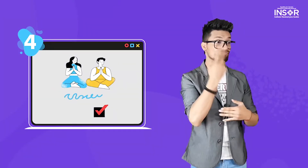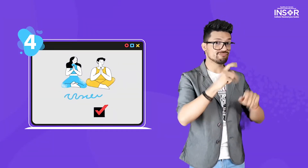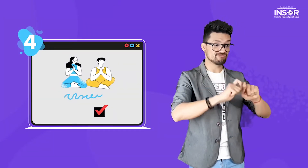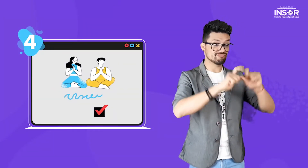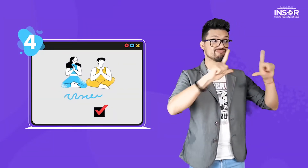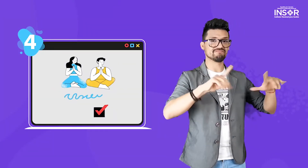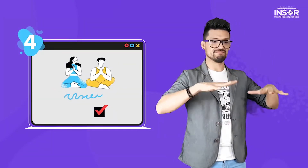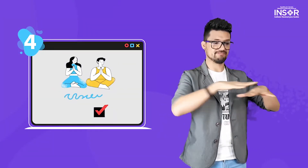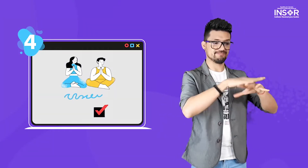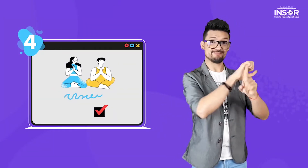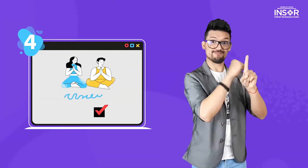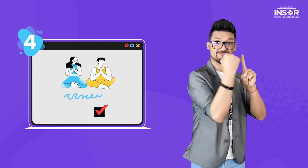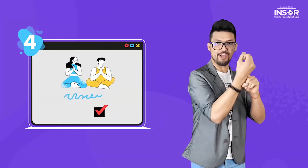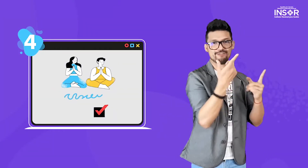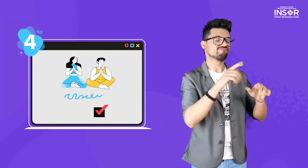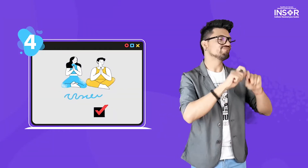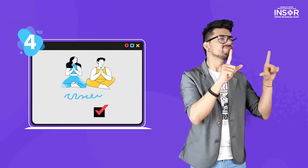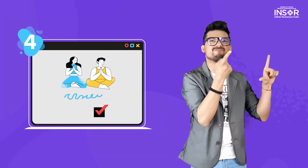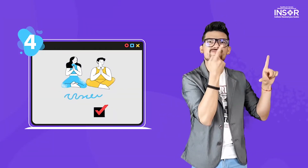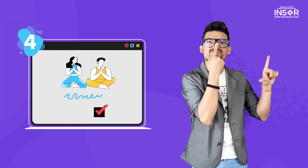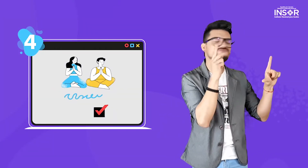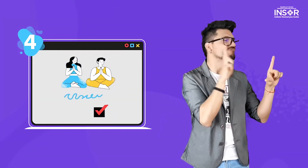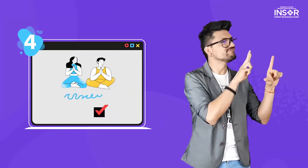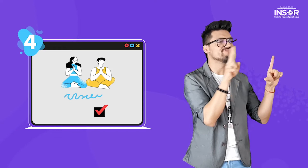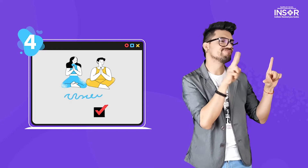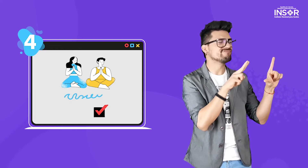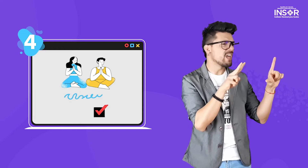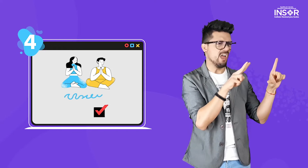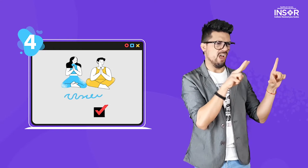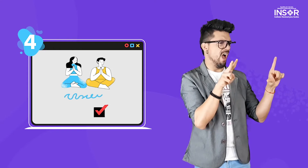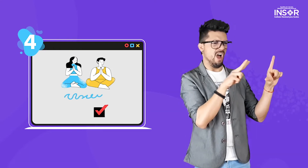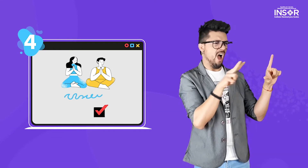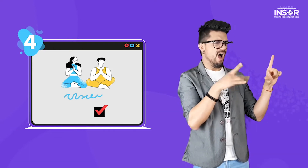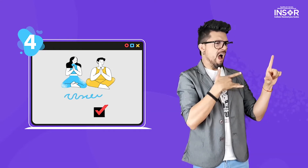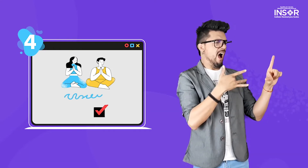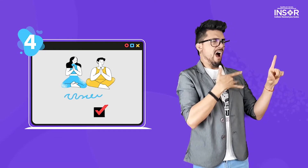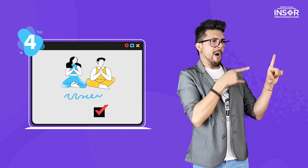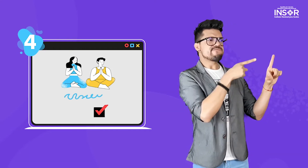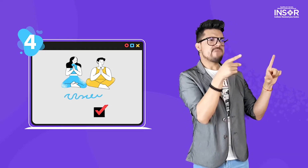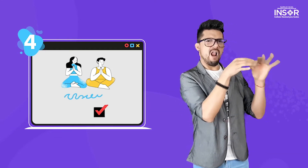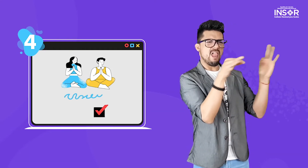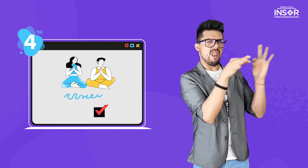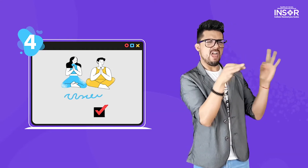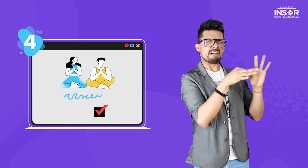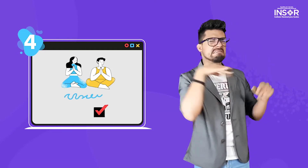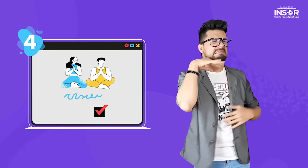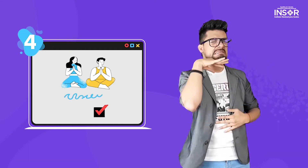Cuando se encuentren en redes sociales con comentarios obscenos, pasados de nota, o sean críticas e insultos en su contra,